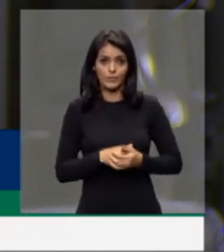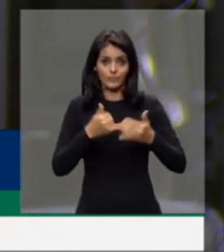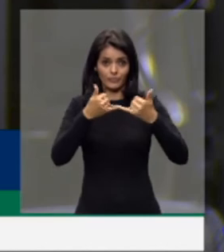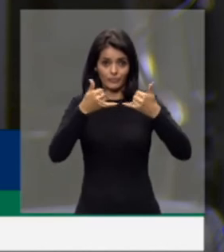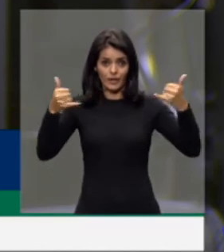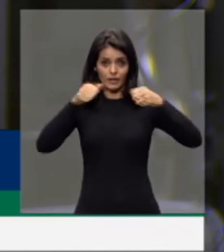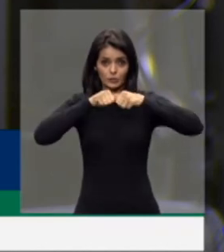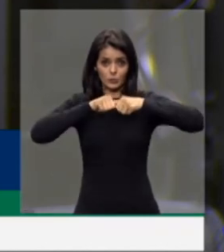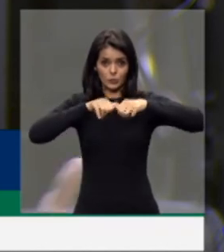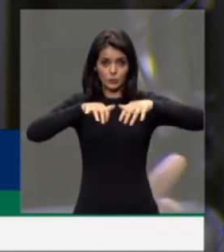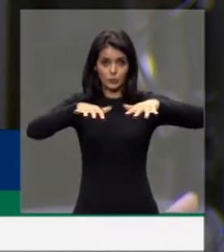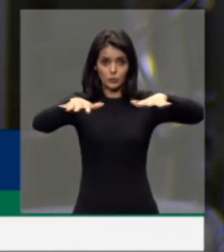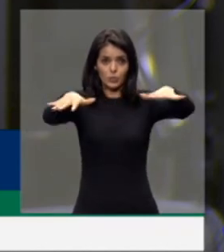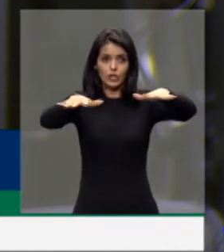DISCUSSÃO, ENTENDEMOS, PORTANTO, QUE PRECISAMOS